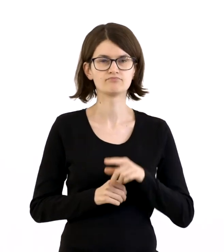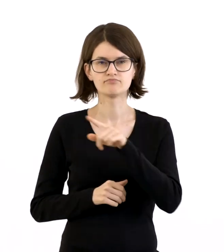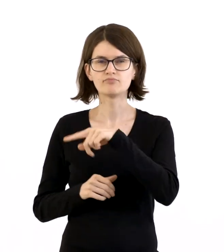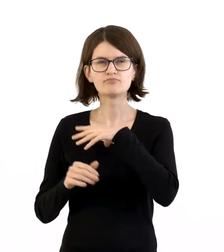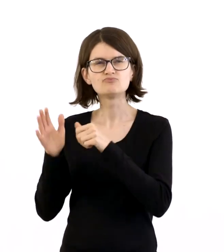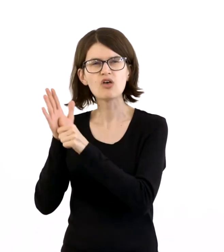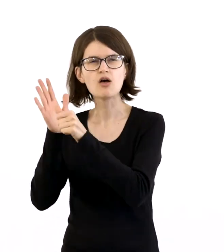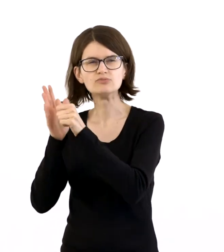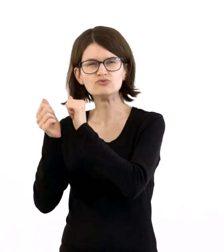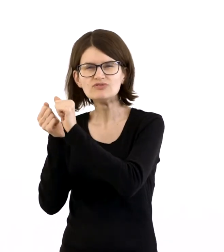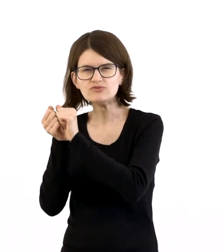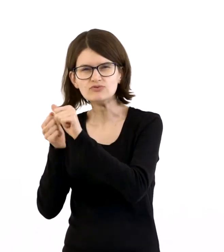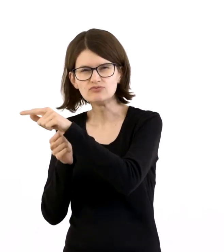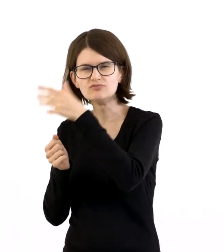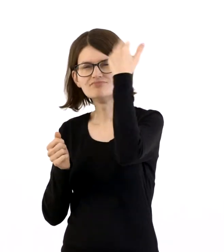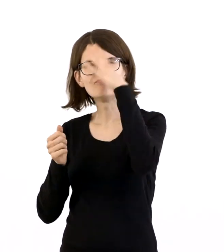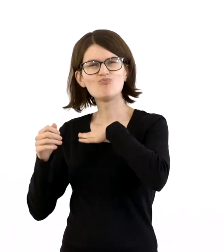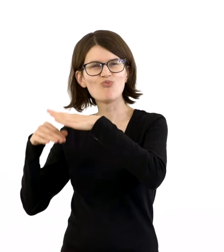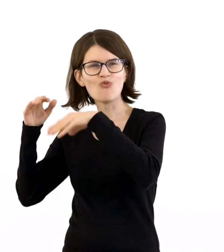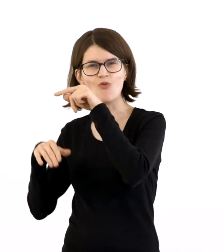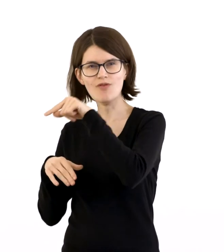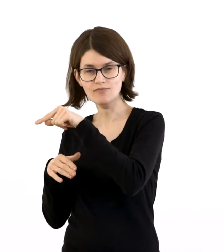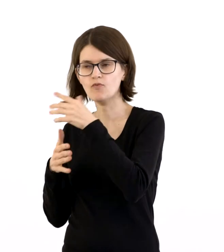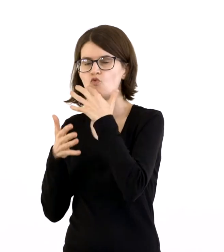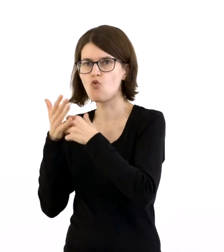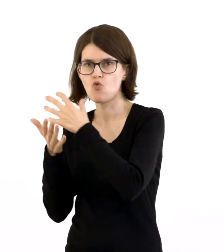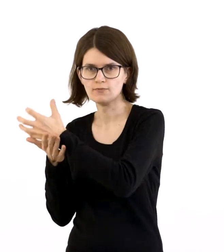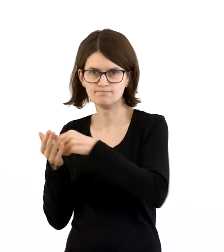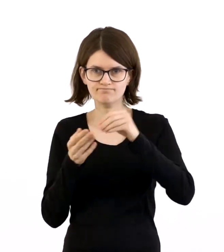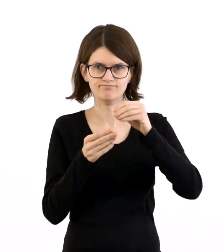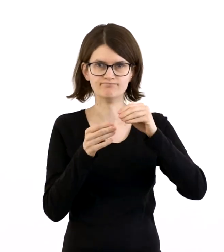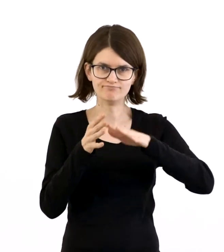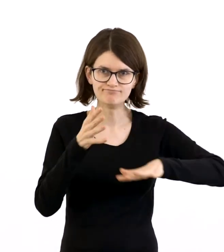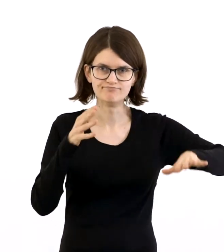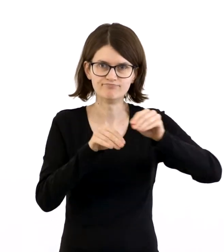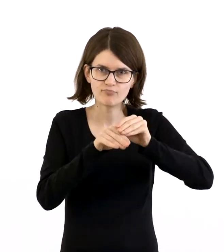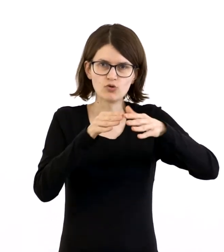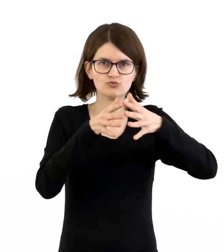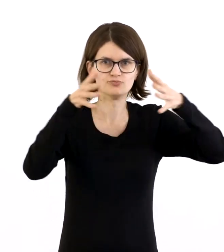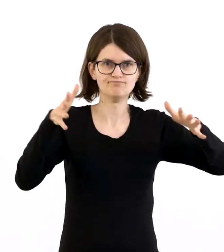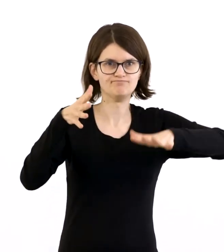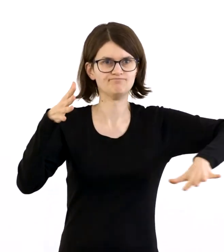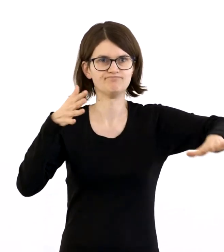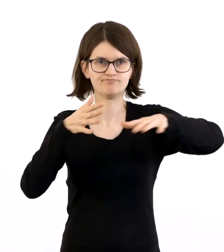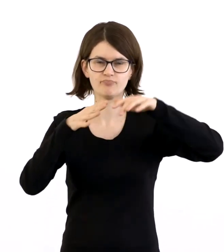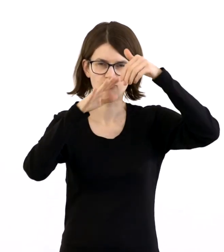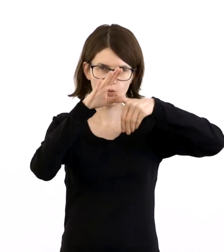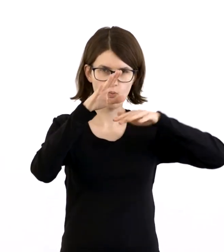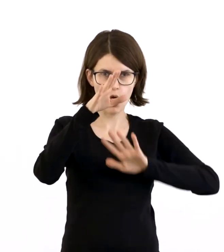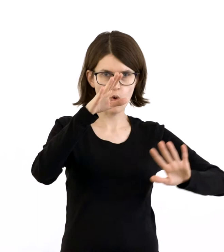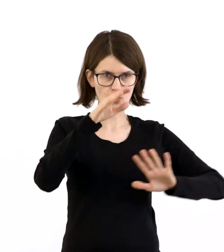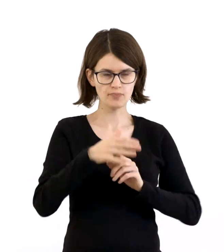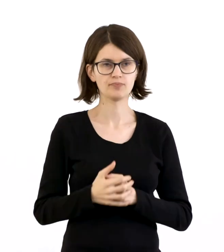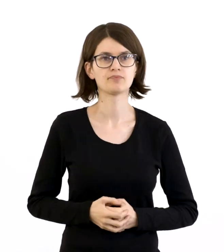Zniszczone rzeźby, elementy starszych budowli zostały użyte przy poszerzaniu tarasu w kierunku południowym.